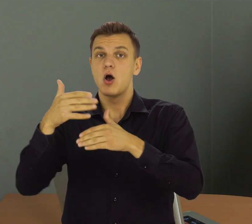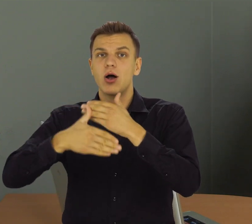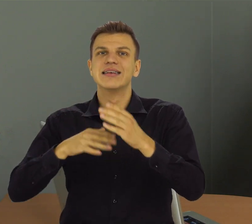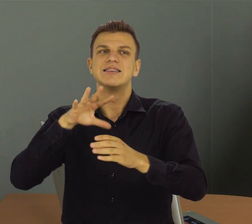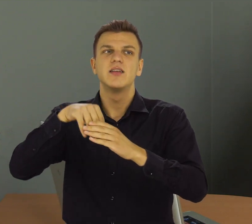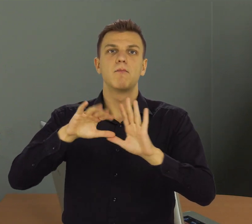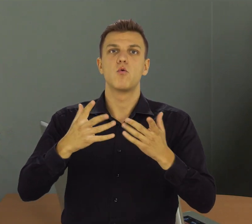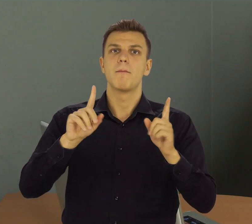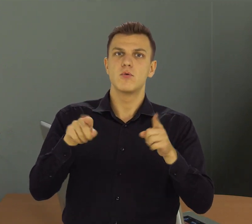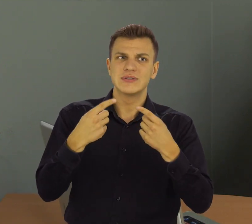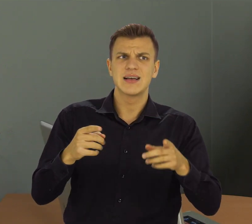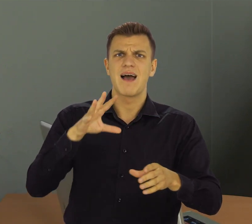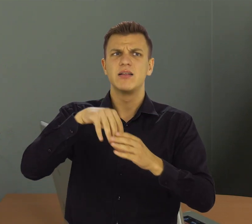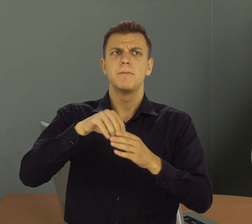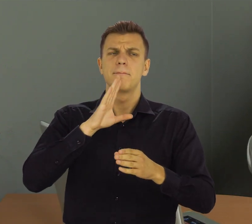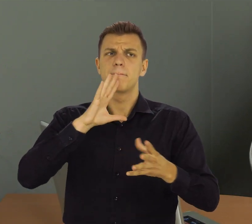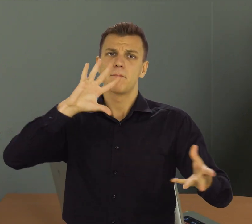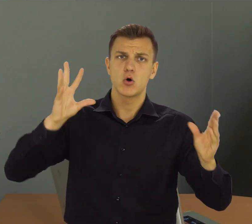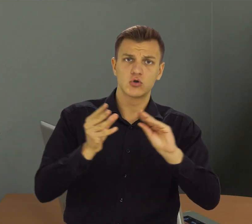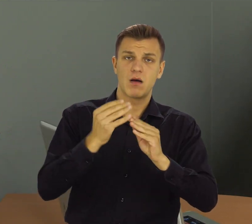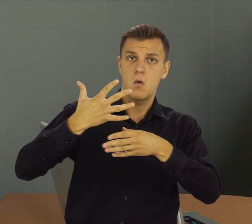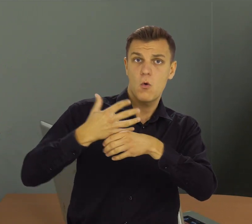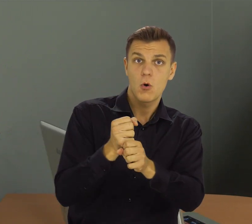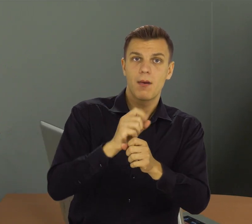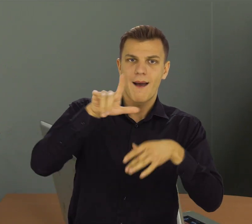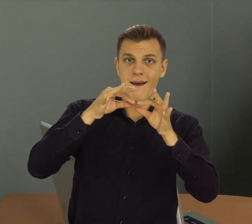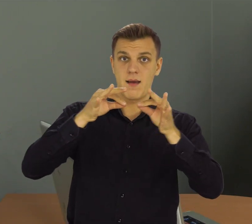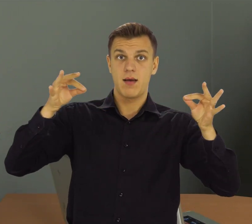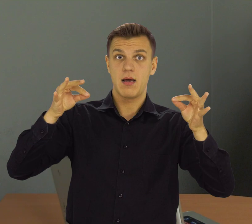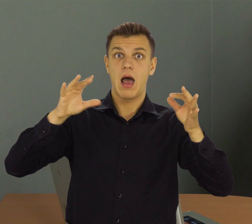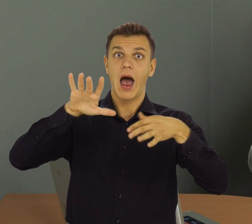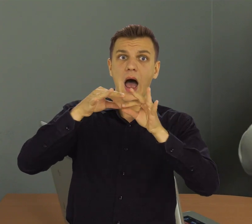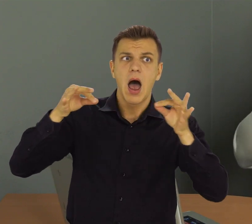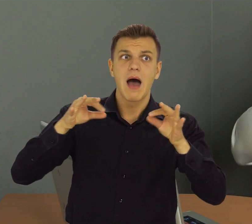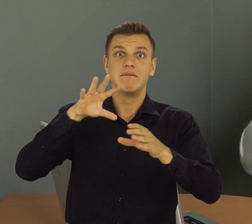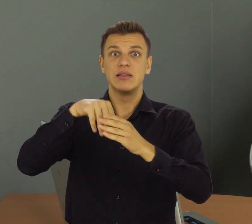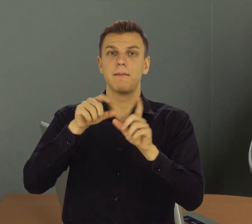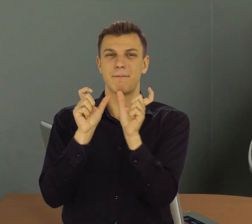Oprócz tego pojawiają się jednak w nim także nowe nuty i motywy, których nie było w utworze wcześniej”.